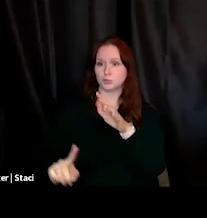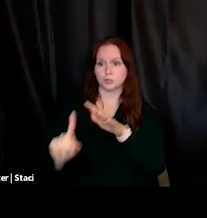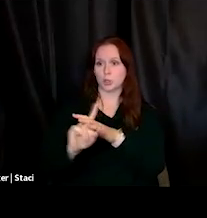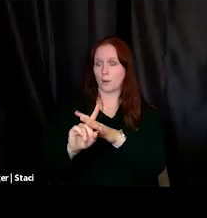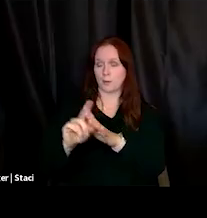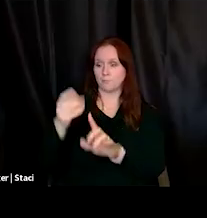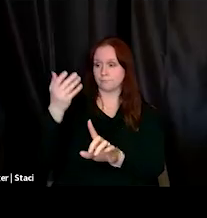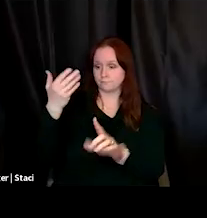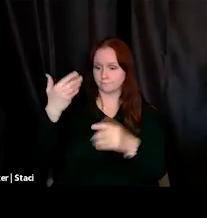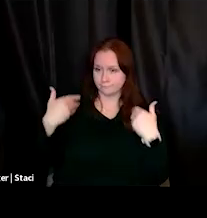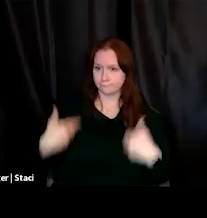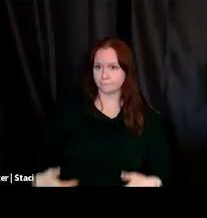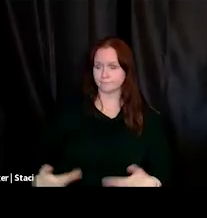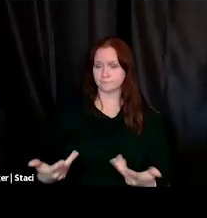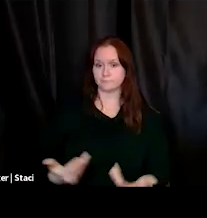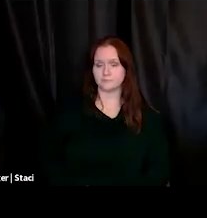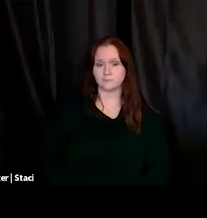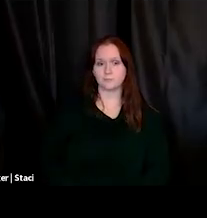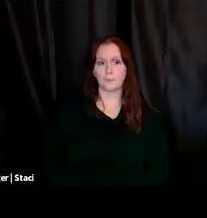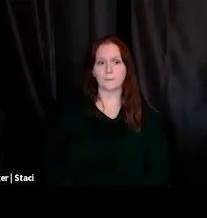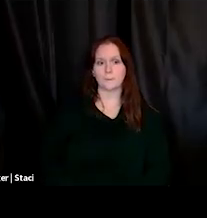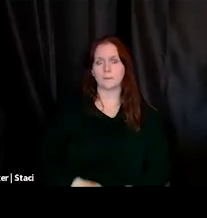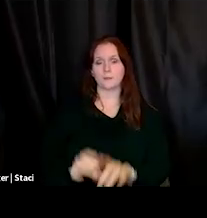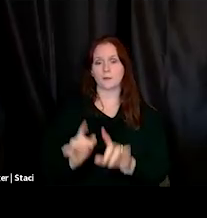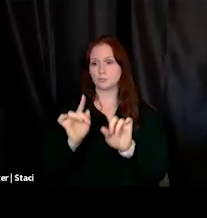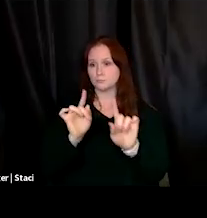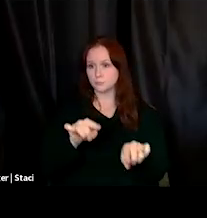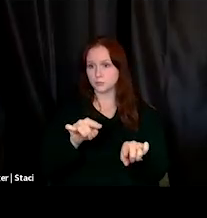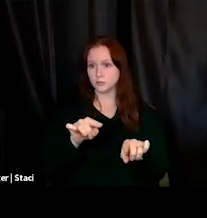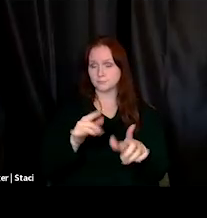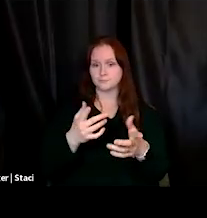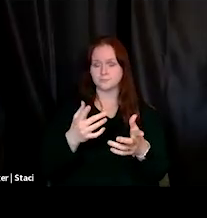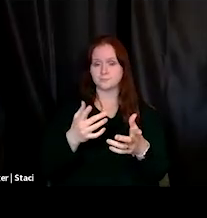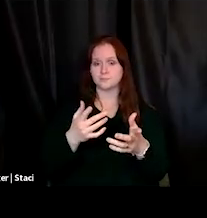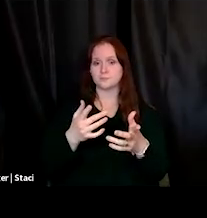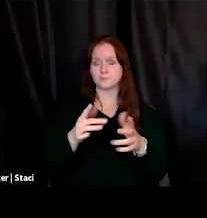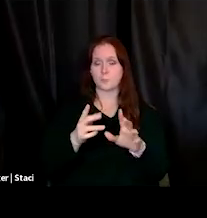también deben llamar a la Seguridad Social al 1-800-772-1213